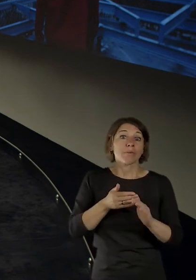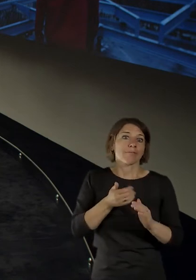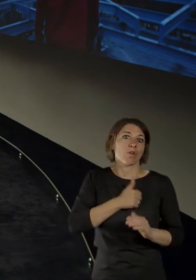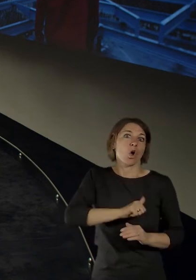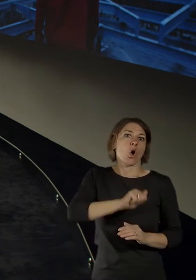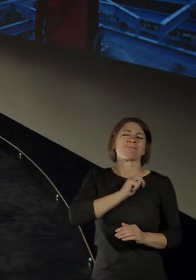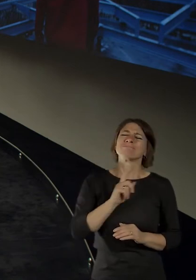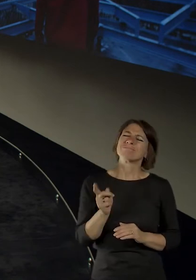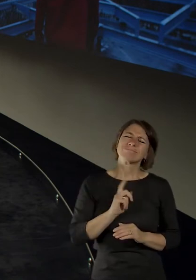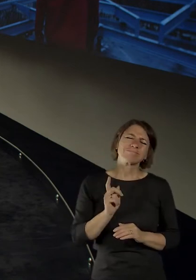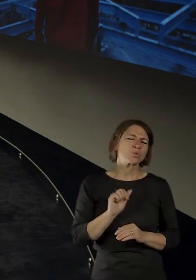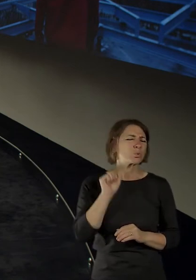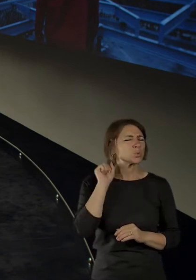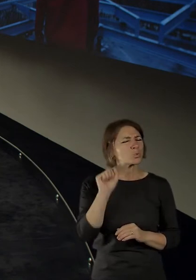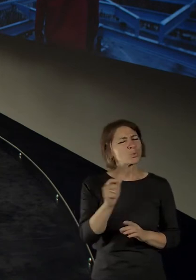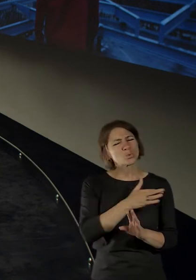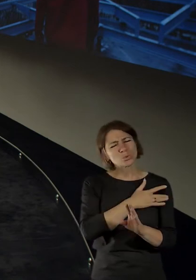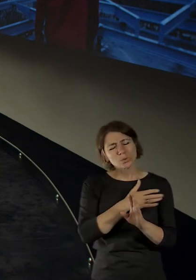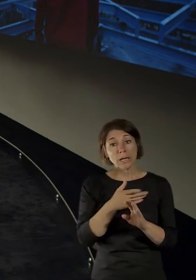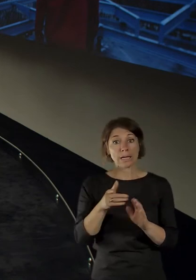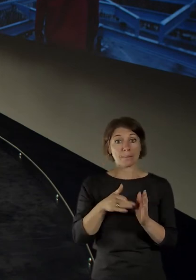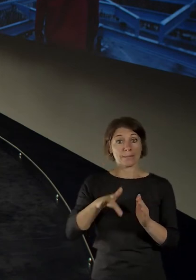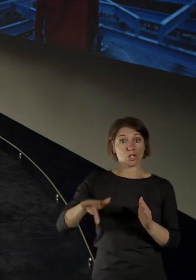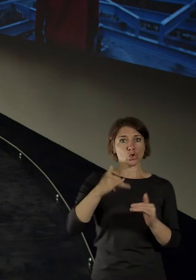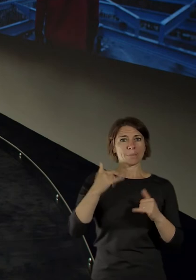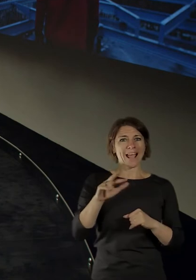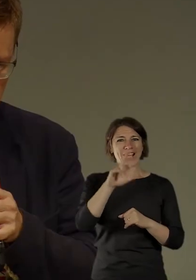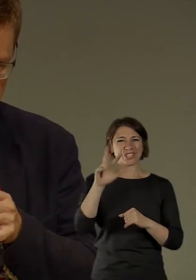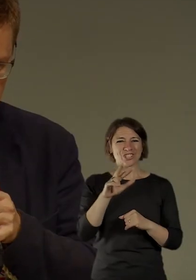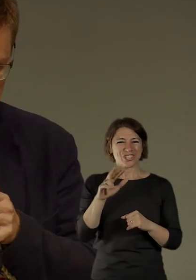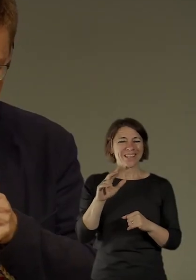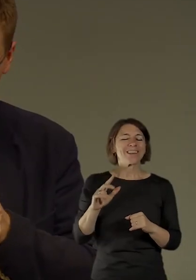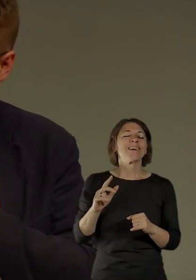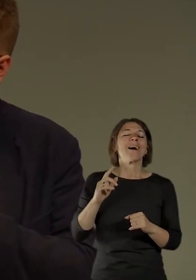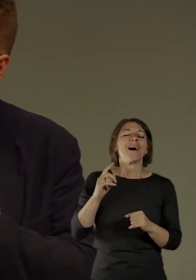Na nákladové nádraží Žižkov bylo historicky plánované metro, právě to metro D se má stočit